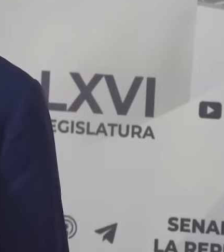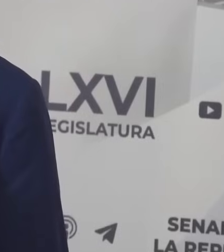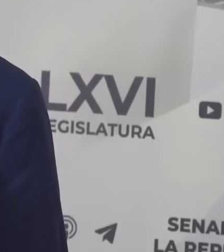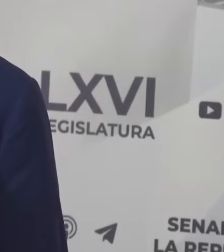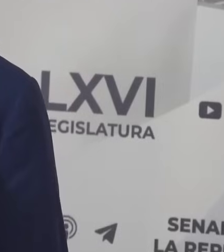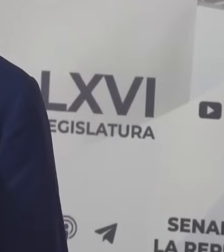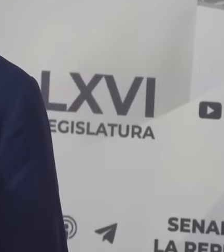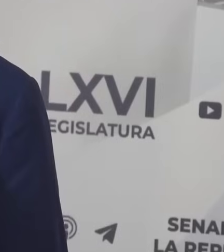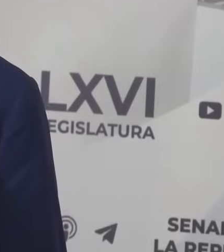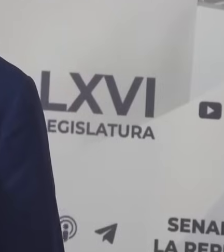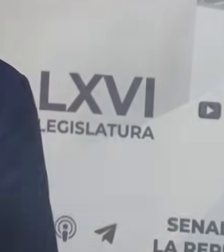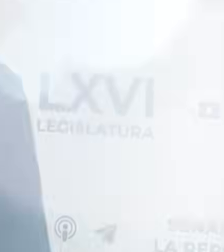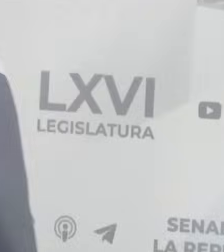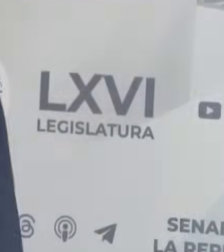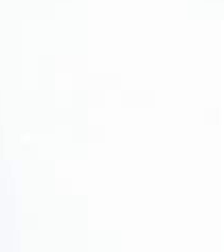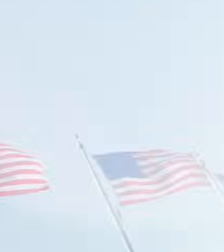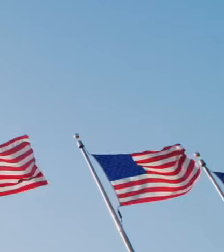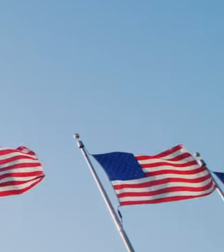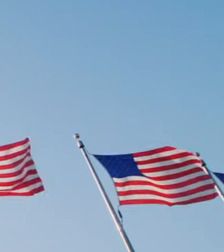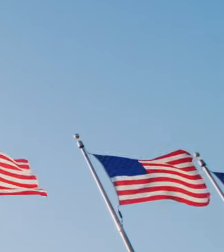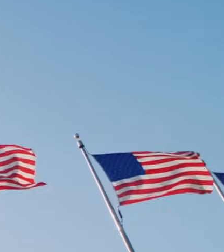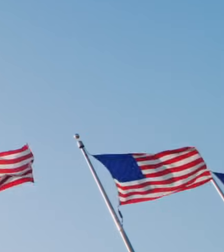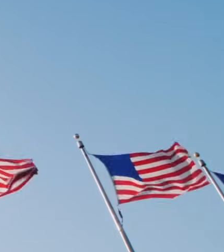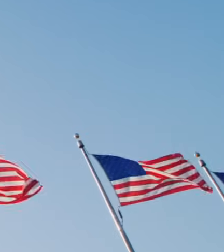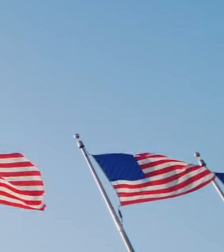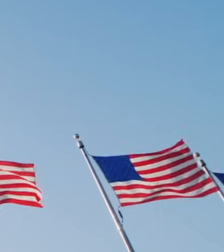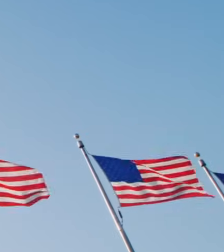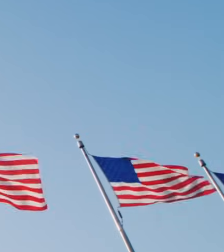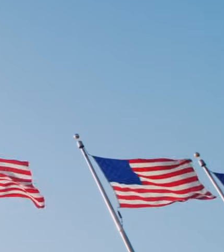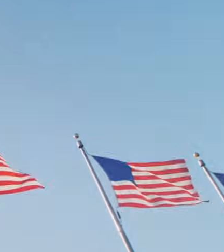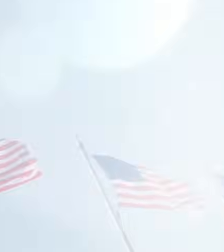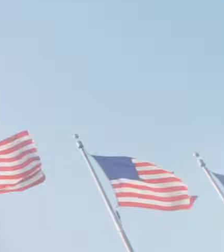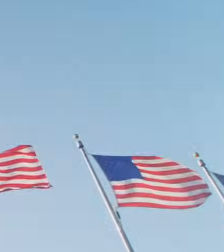Ricardo Anaya al enterarse de que el gobierno de Estados Unidos llegó a un acuerdo con Ovidio